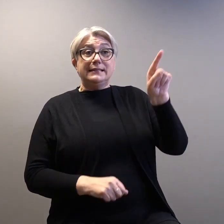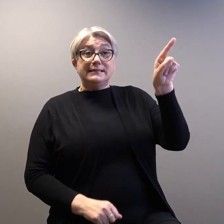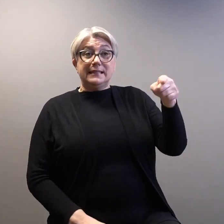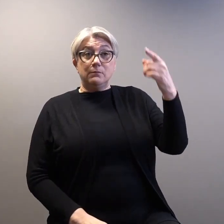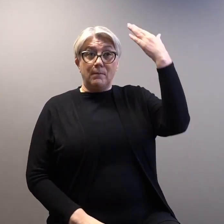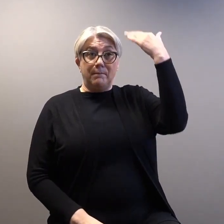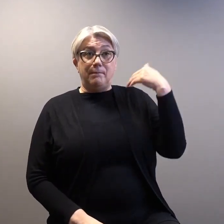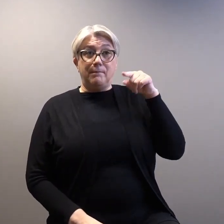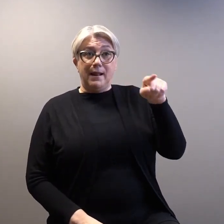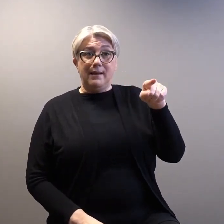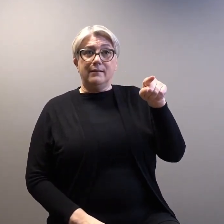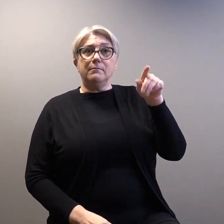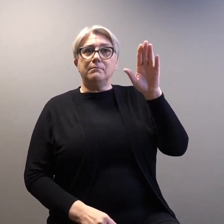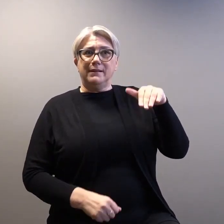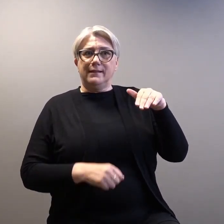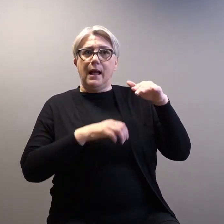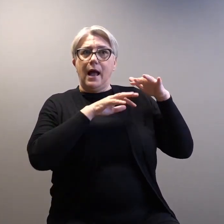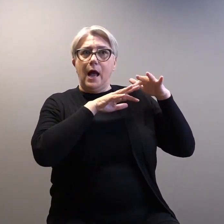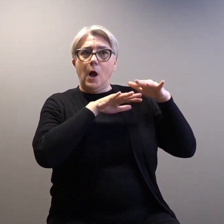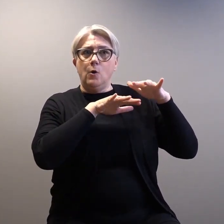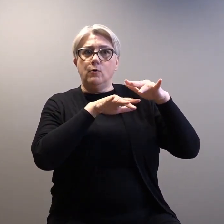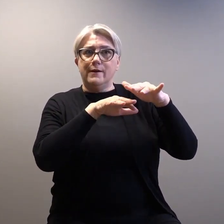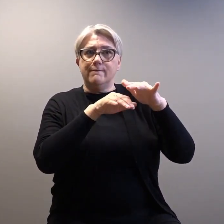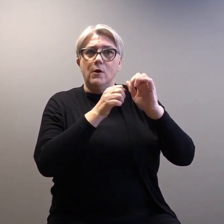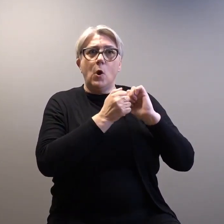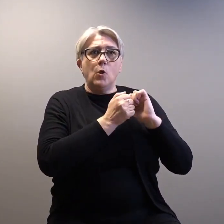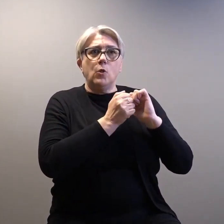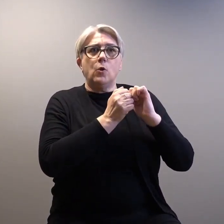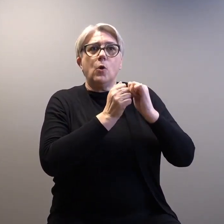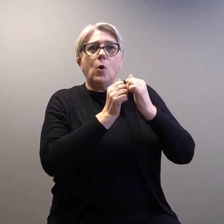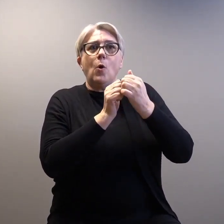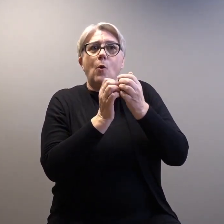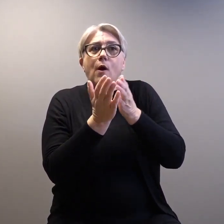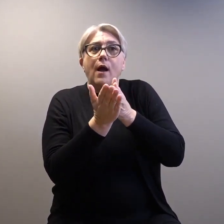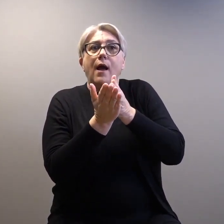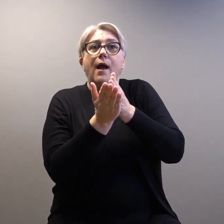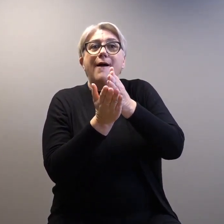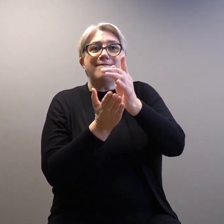Skipun Berglindar hafði áhrif á áframhaldandi þróun í átt til